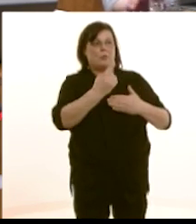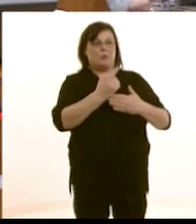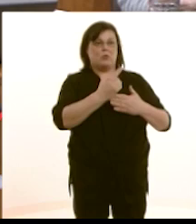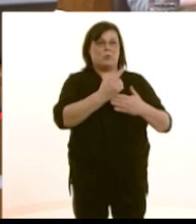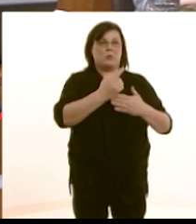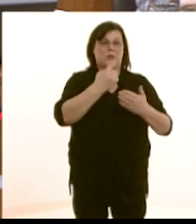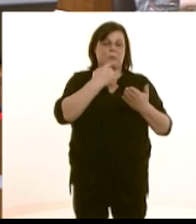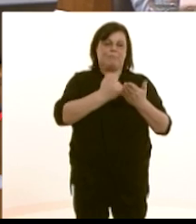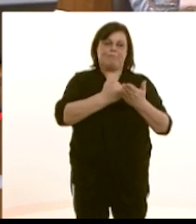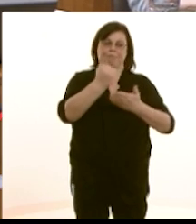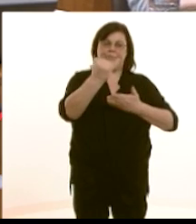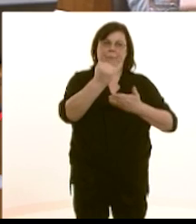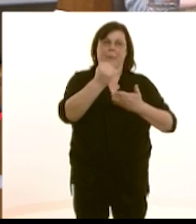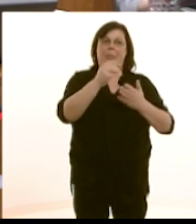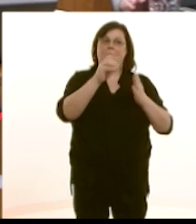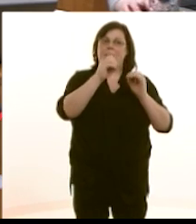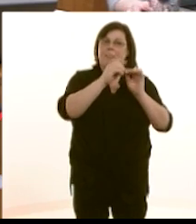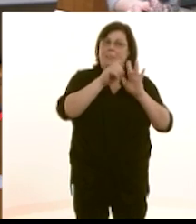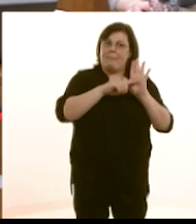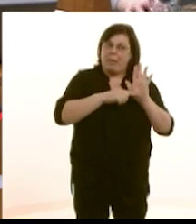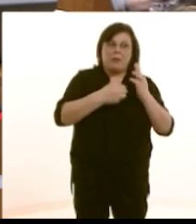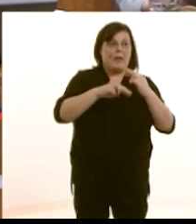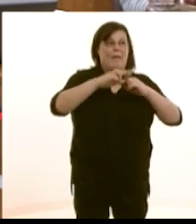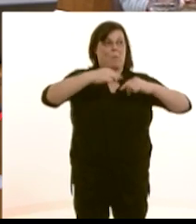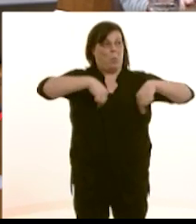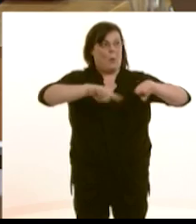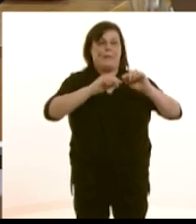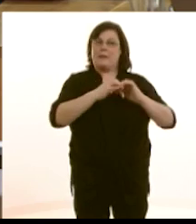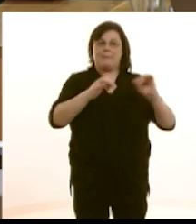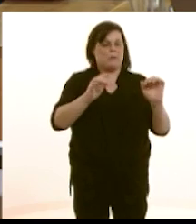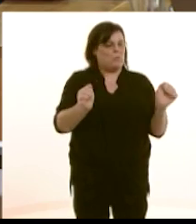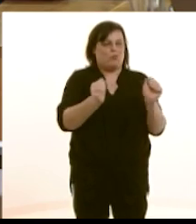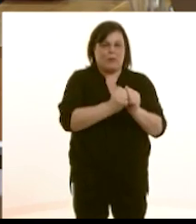yna berygl ynglyn ‚ír Bil newydd, ynglyn ‚ pheth fydd hynny yn ei wneud.